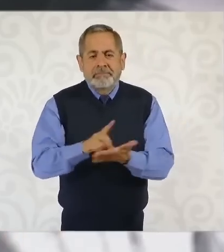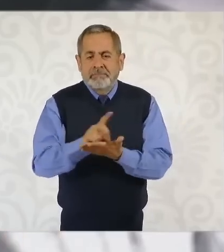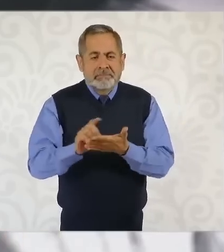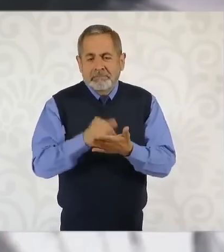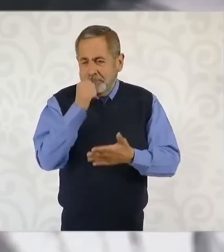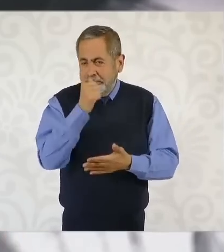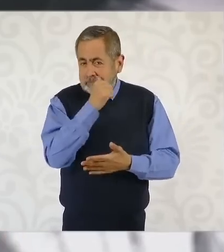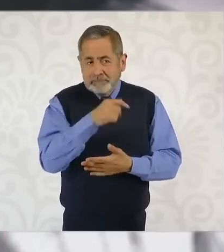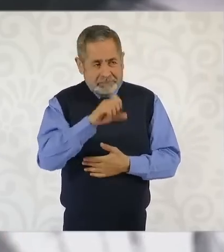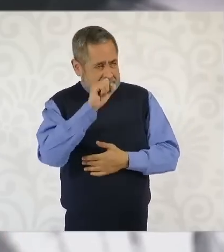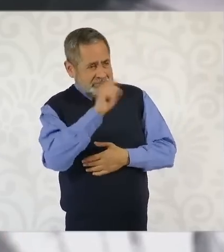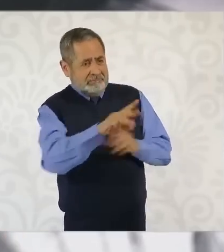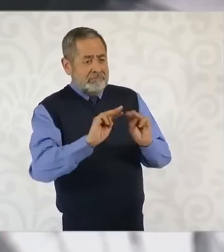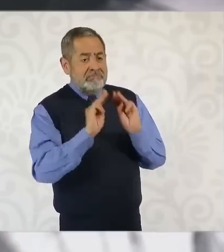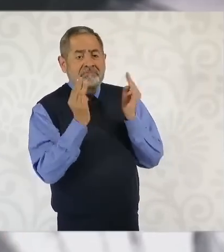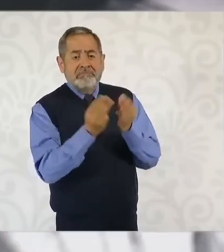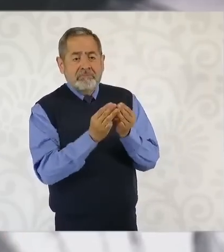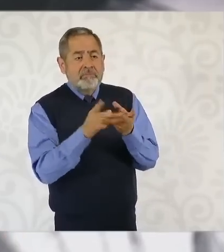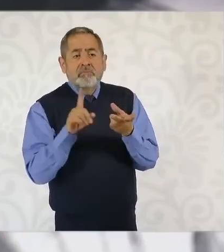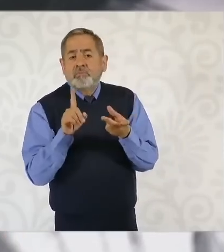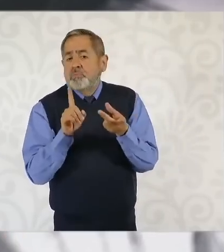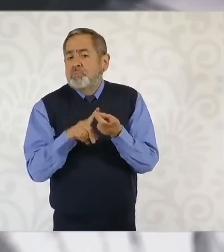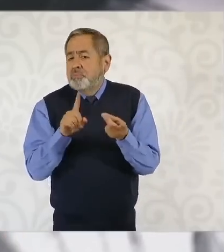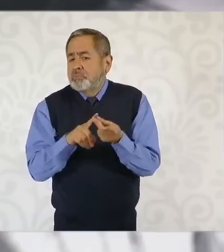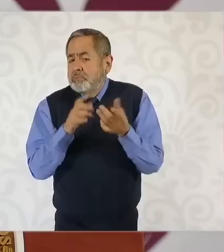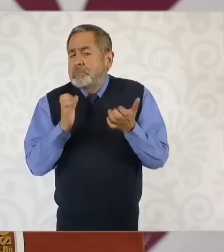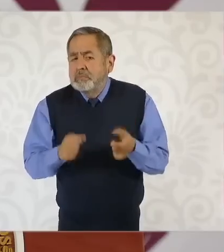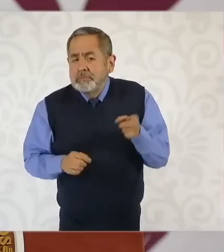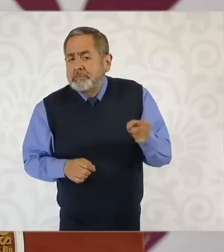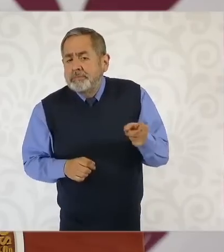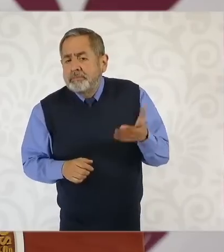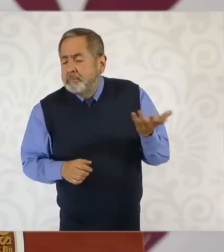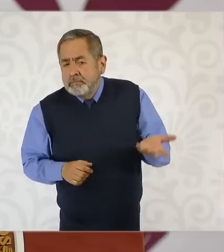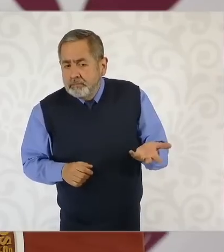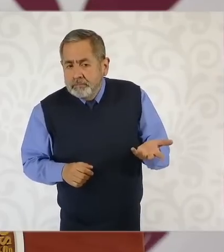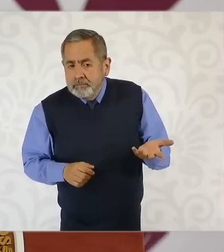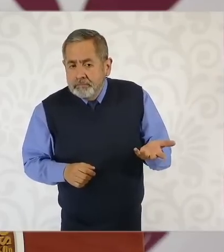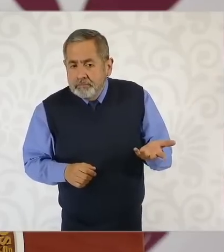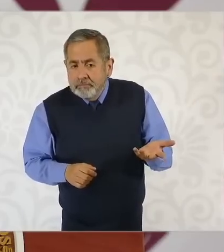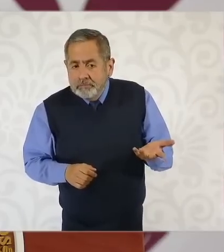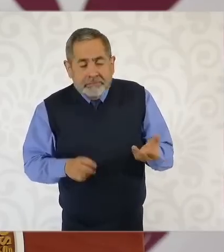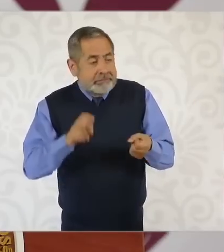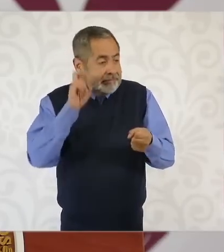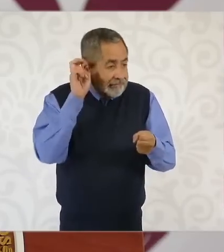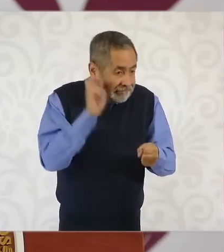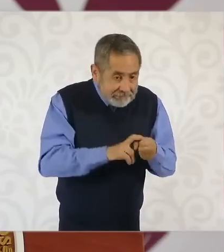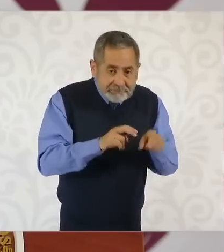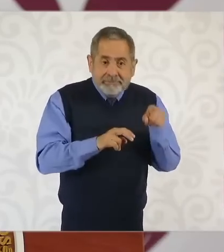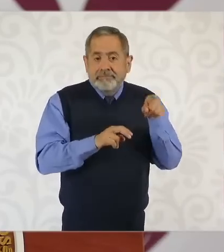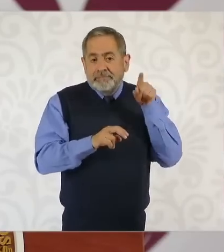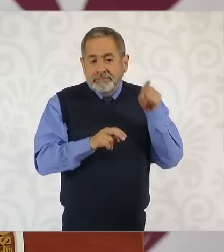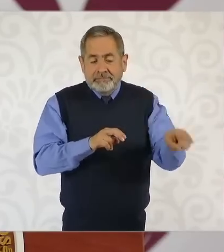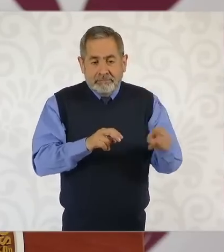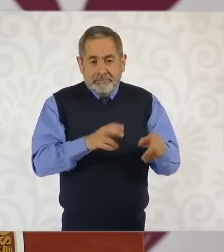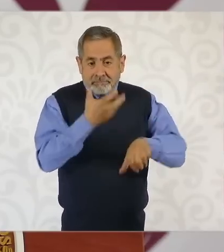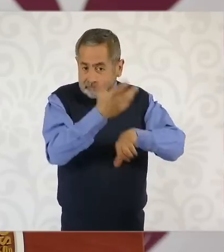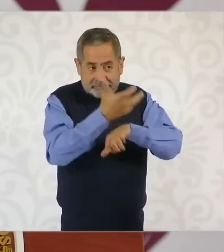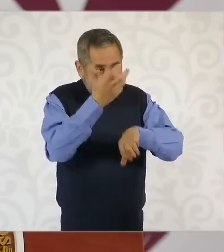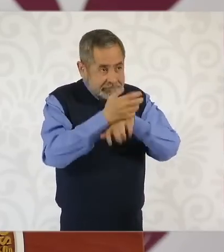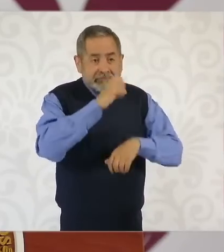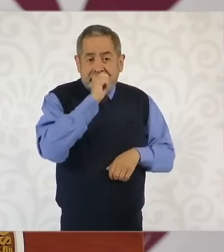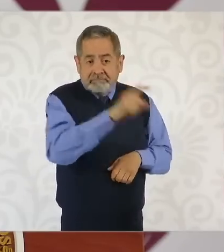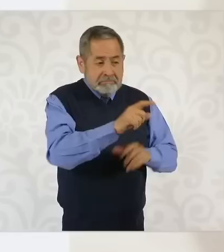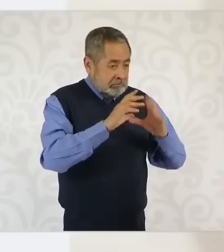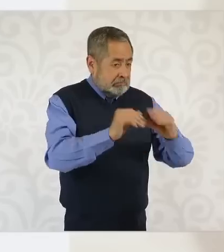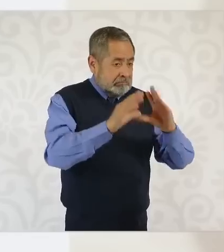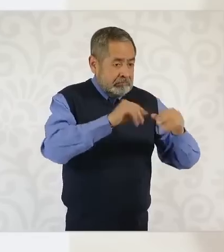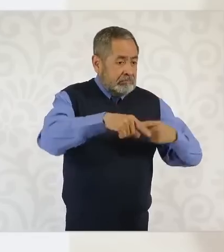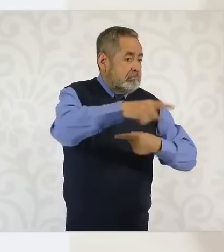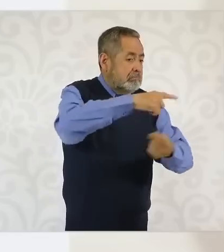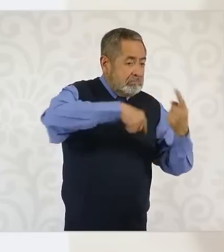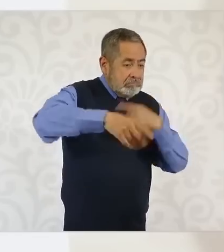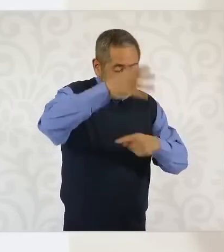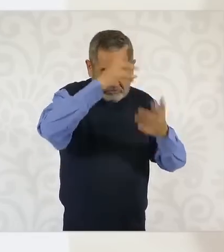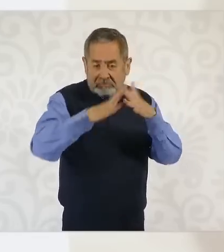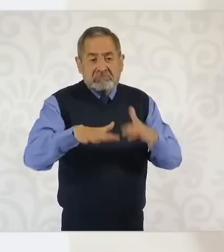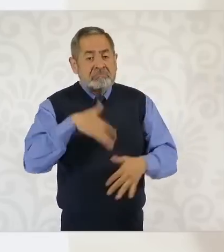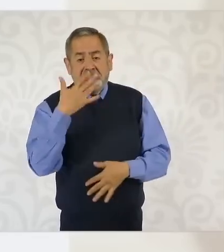delincuenciales formados por entre otros por estadounidenses